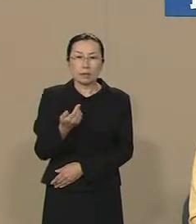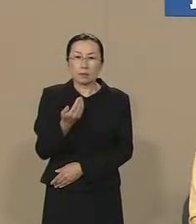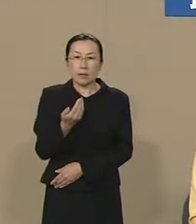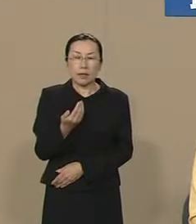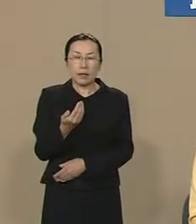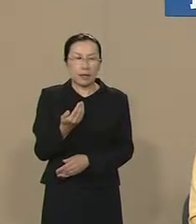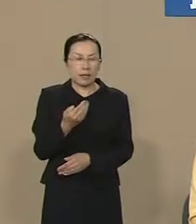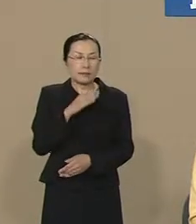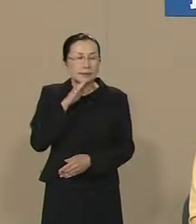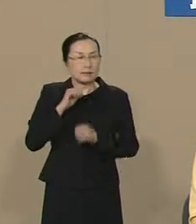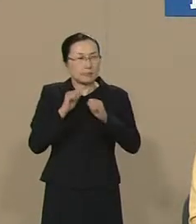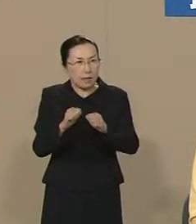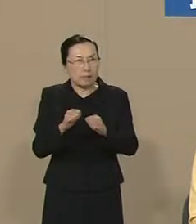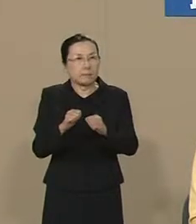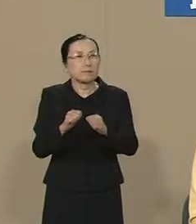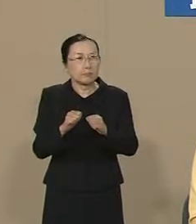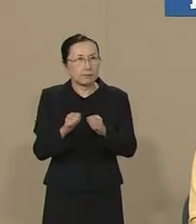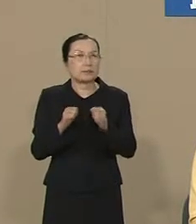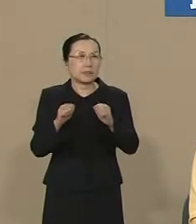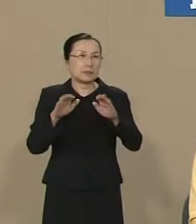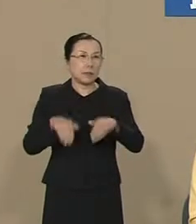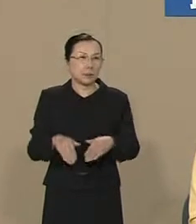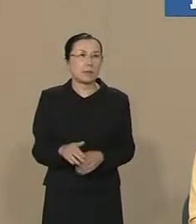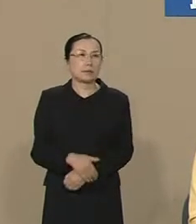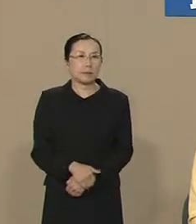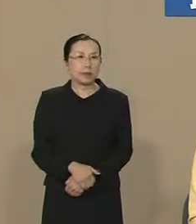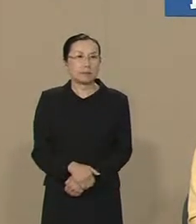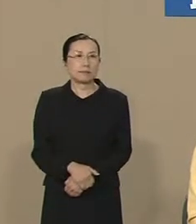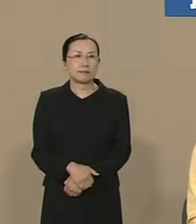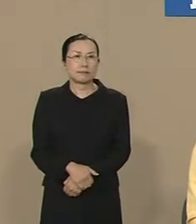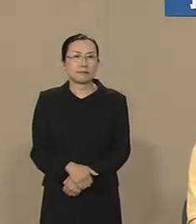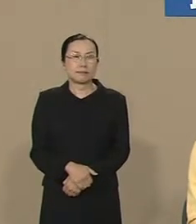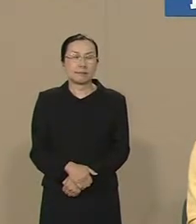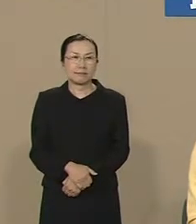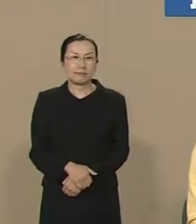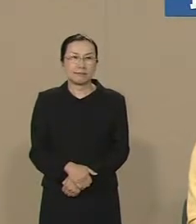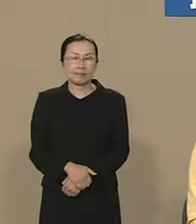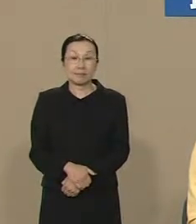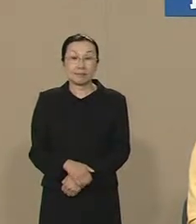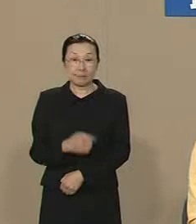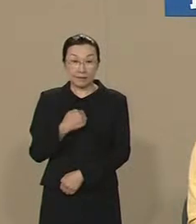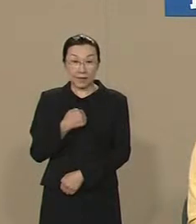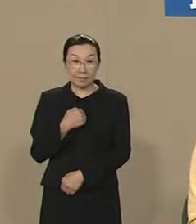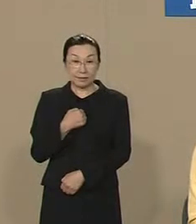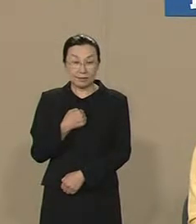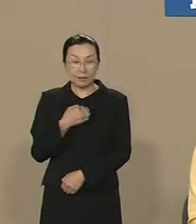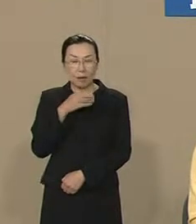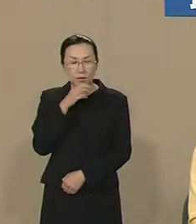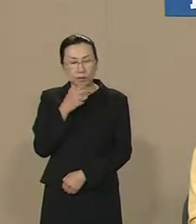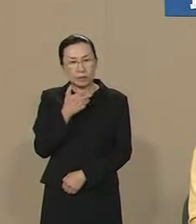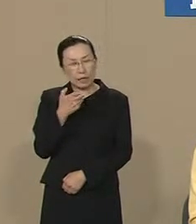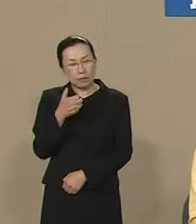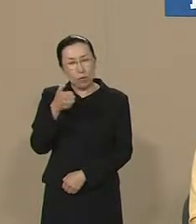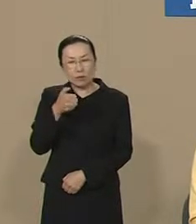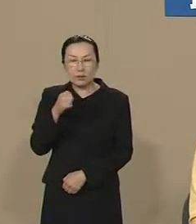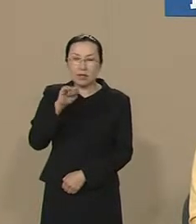実現してきました｡ 私は７０歳を過ぎた おじいちゃん､おばあちゃんから､